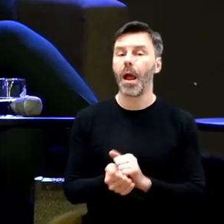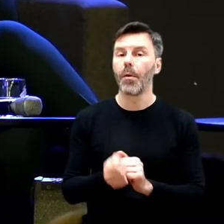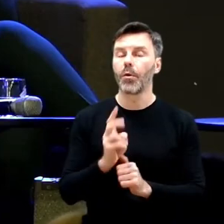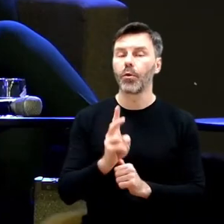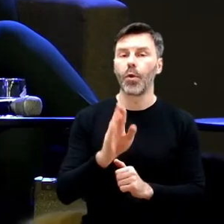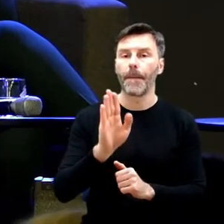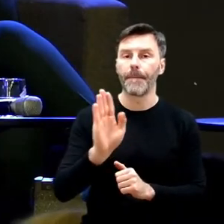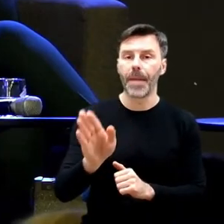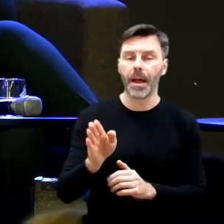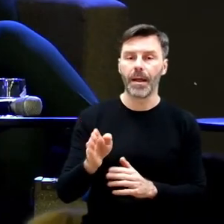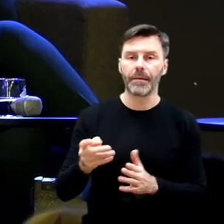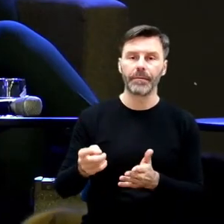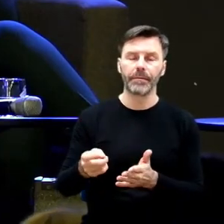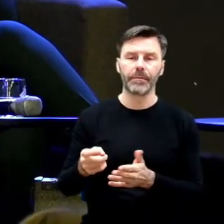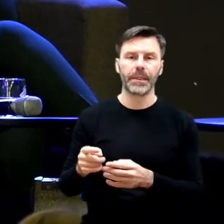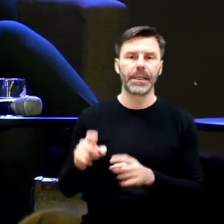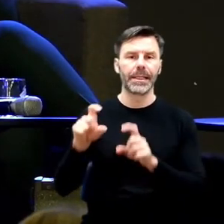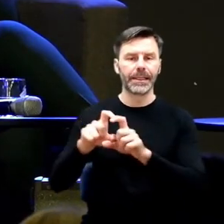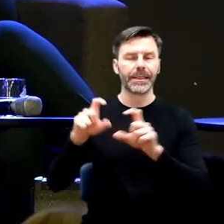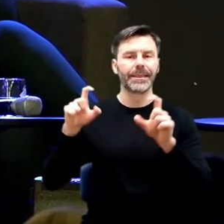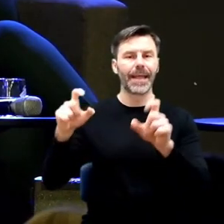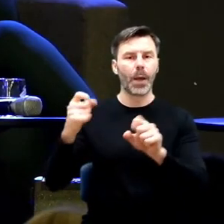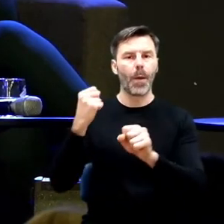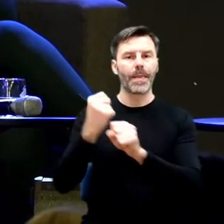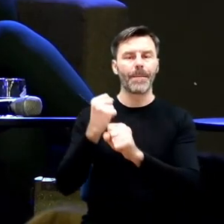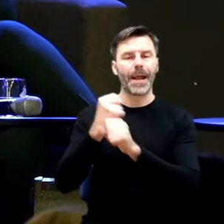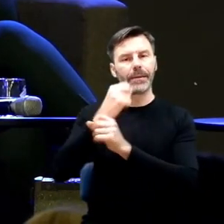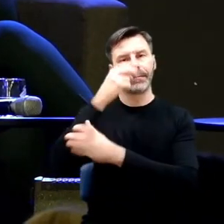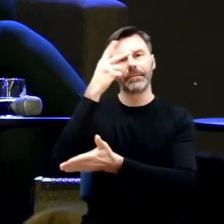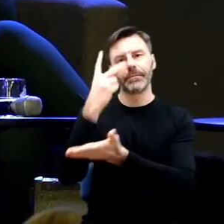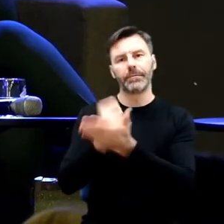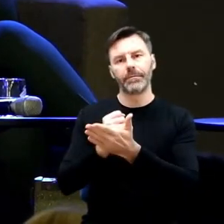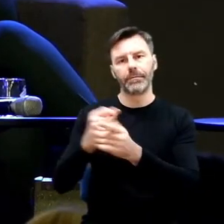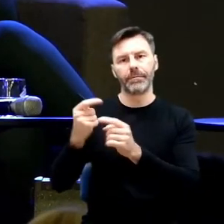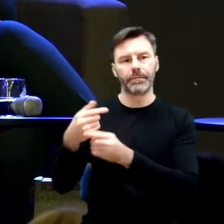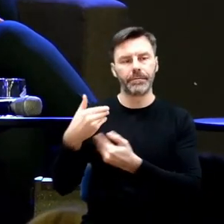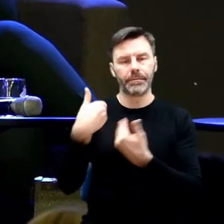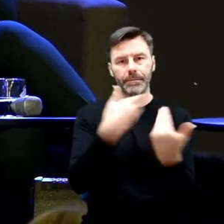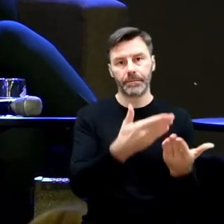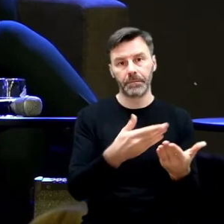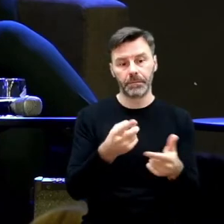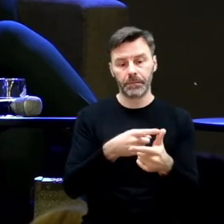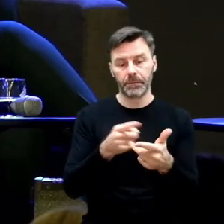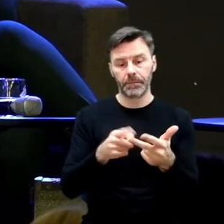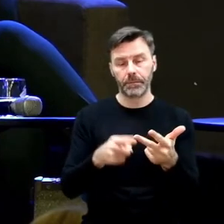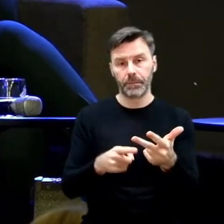Zakładu Pracy funkcjonującego na terenie gminy Karolino. Myślę, że ten warunek za chwilę zdejmiemy,